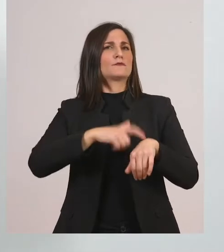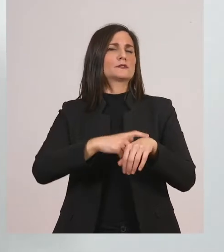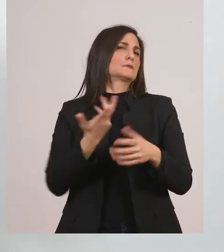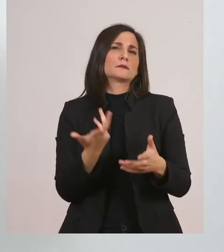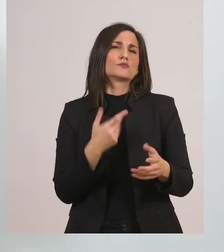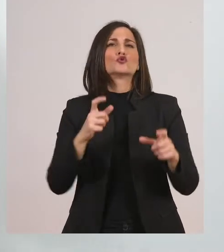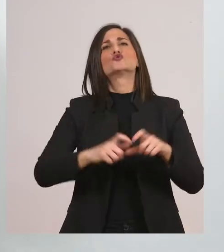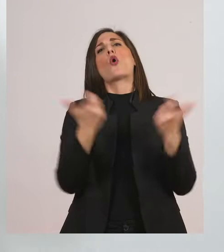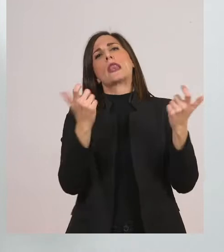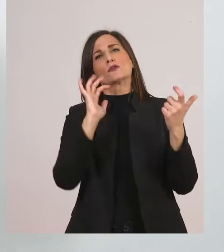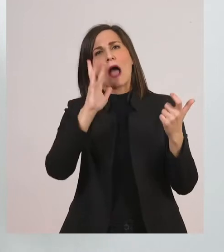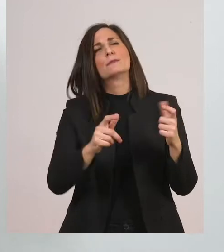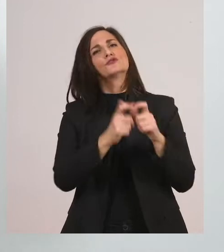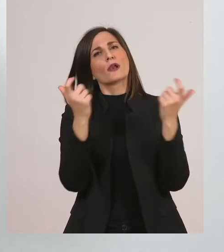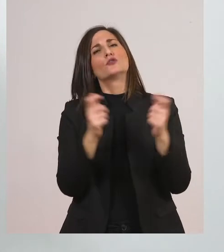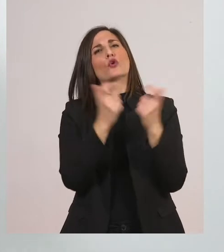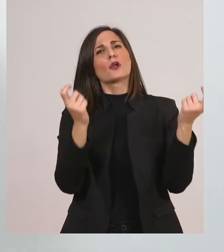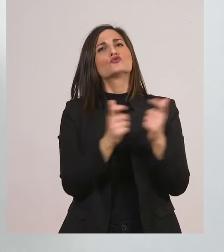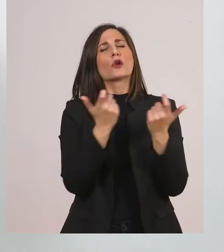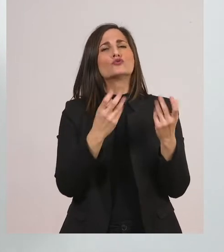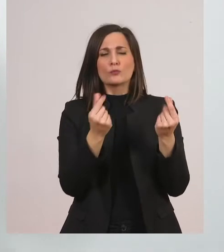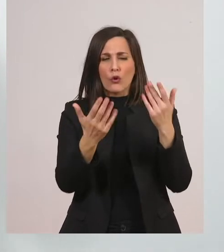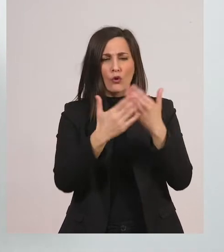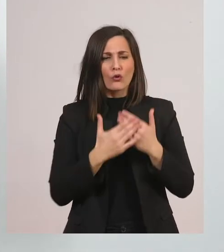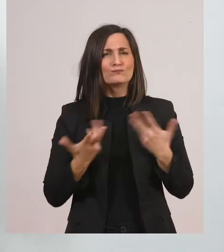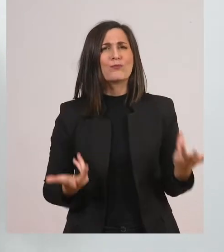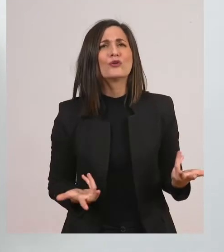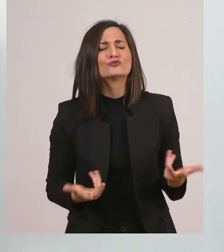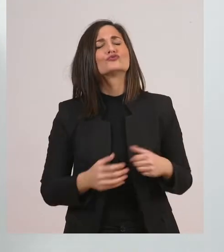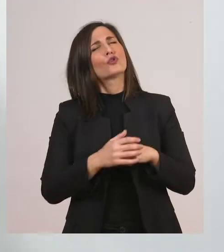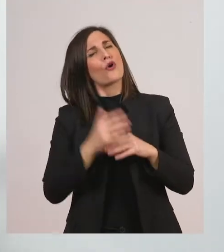άρα, πώς θα μπορούσε να βοηθηθεί το σχολείο άμεσα; Άμεσα λιγότερο, αλλά σίγουρα στο μέλλον.